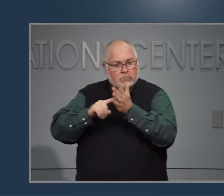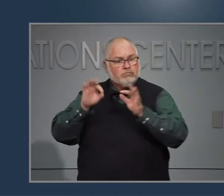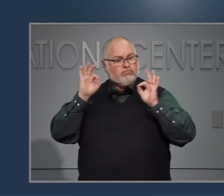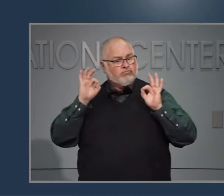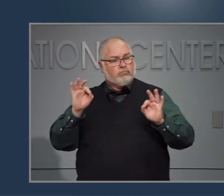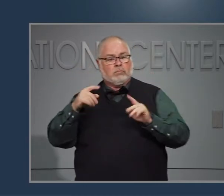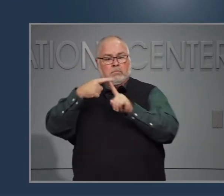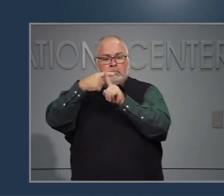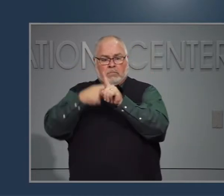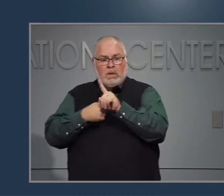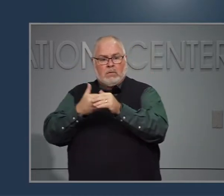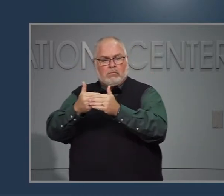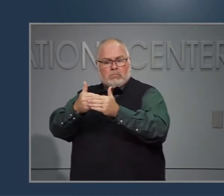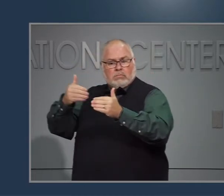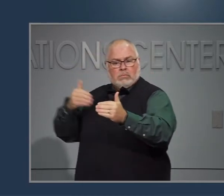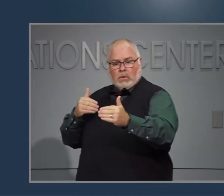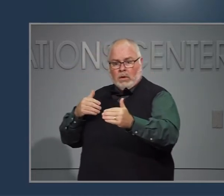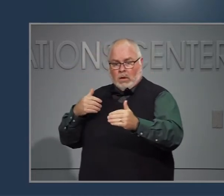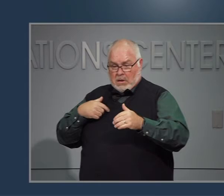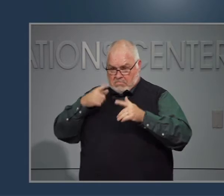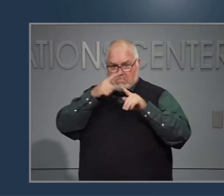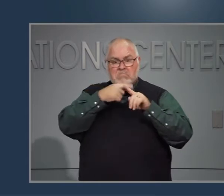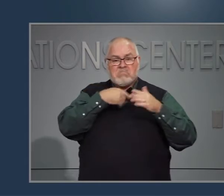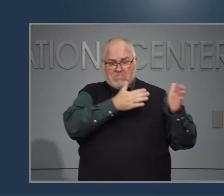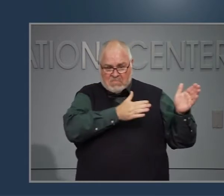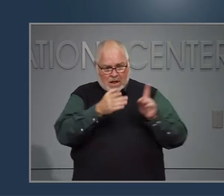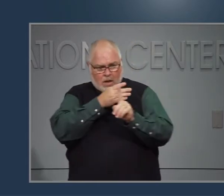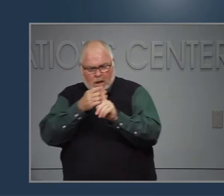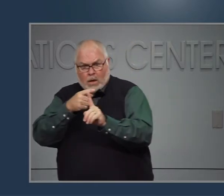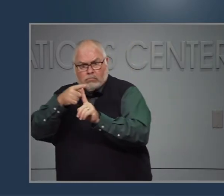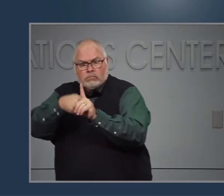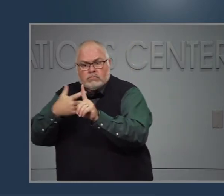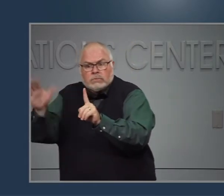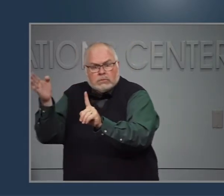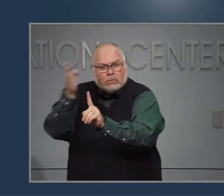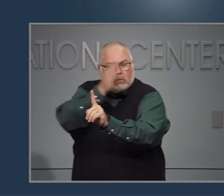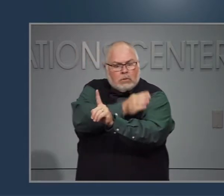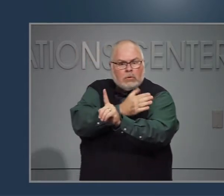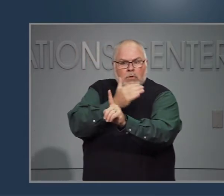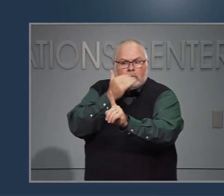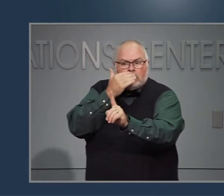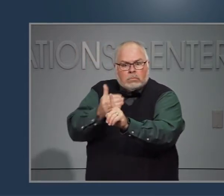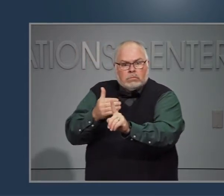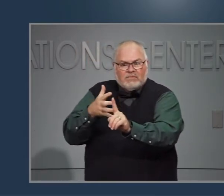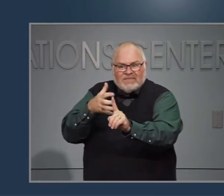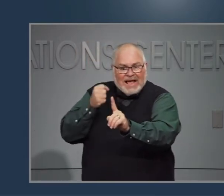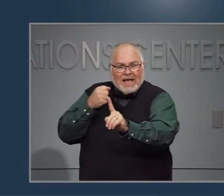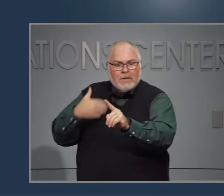terminaron con un mes de antelación. Nosotros también hemos estado ofreciendo